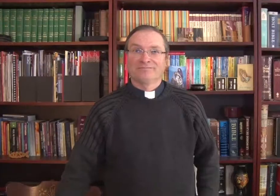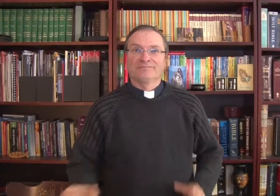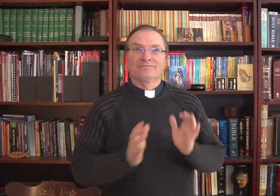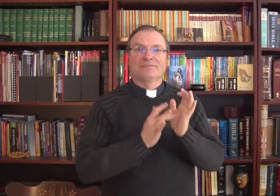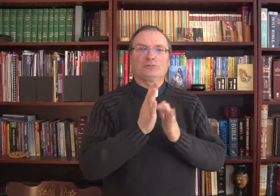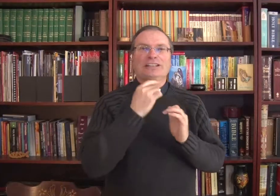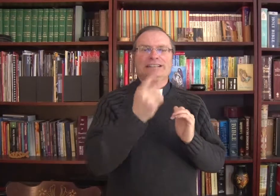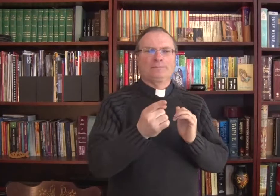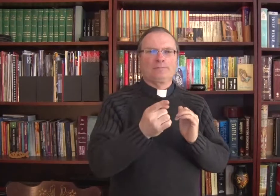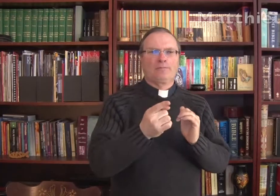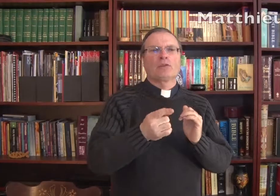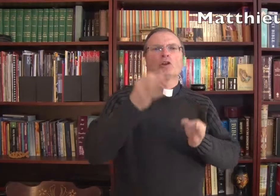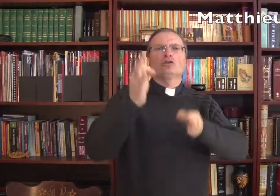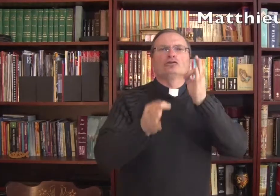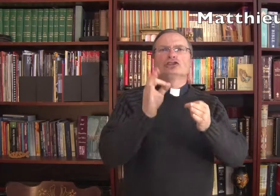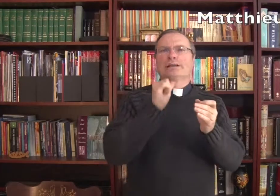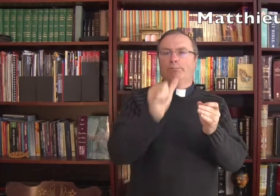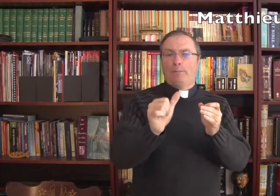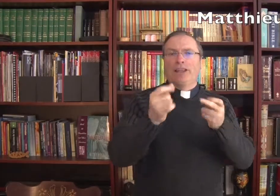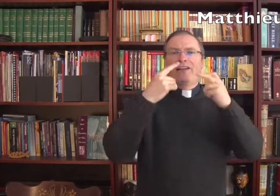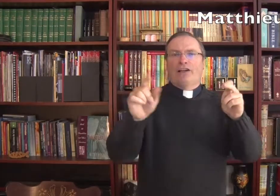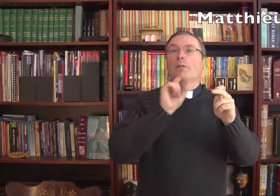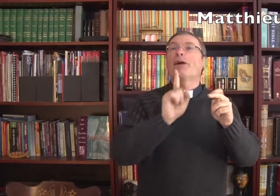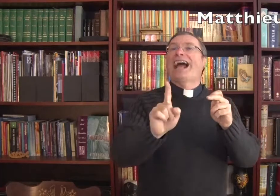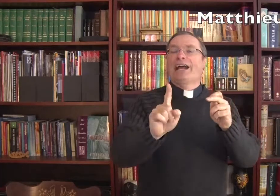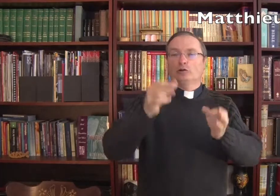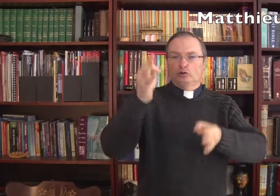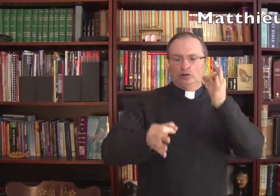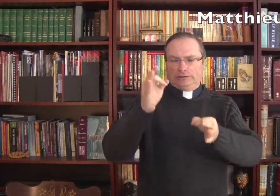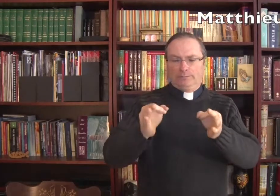Jésus disait: Ne jugez pas afin de ne pas être jugés,